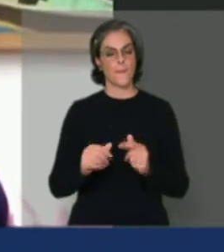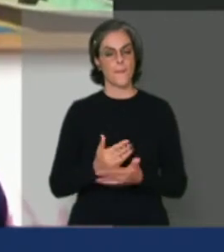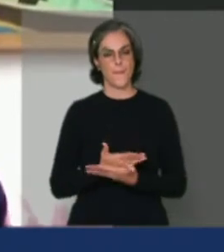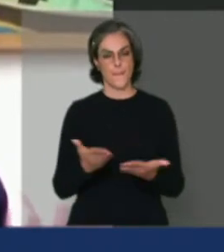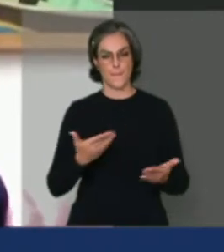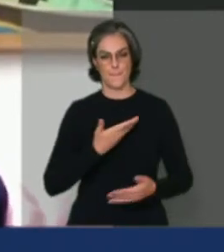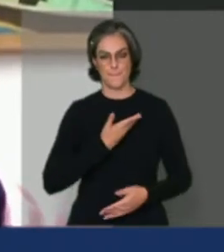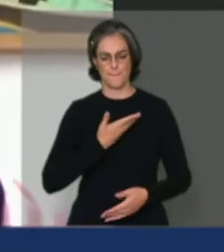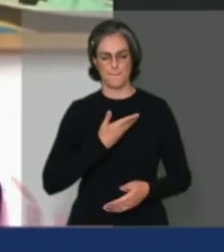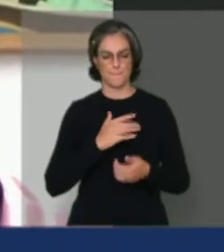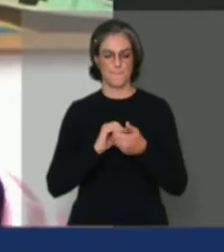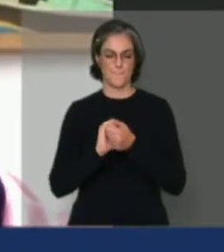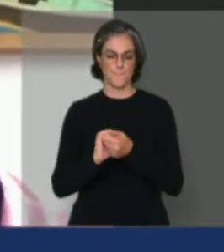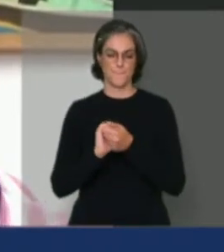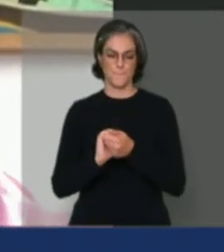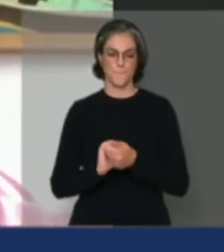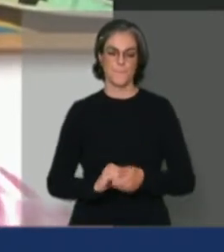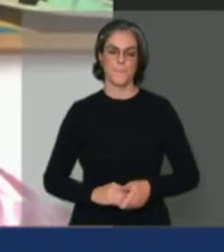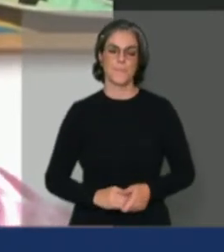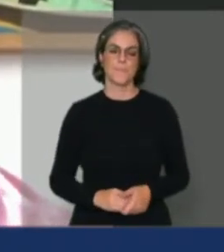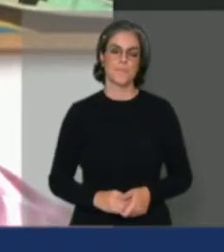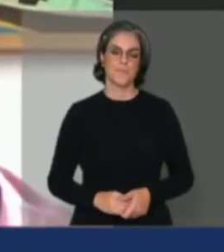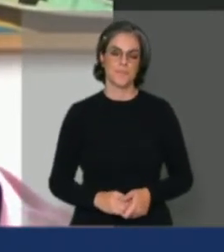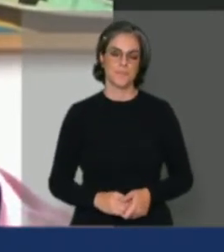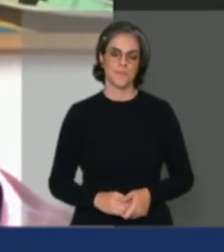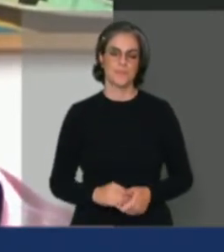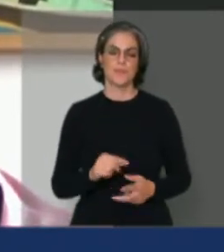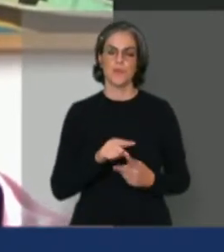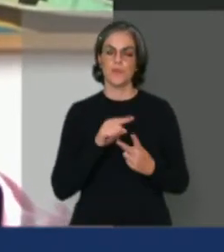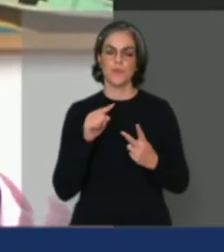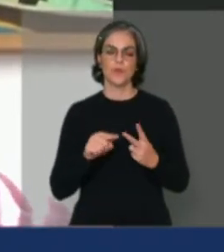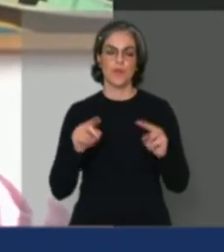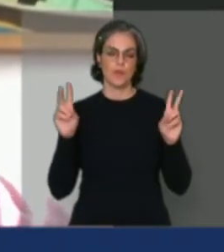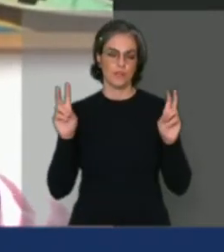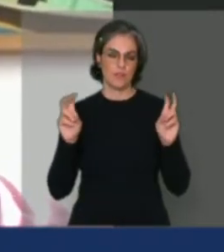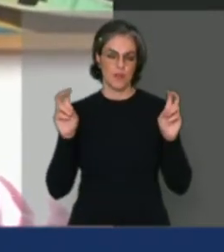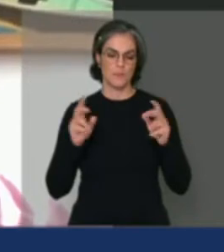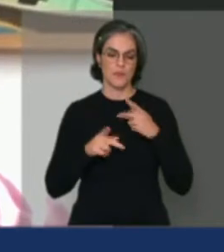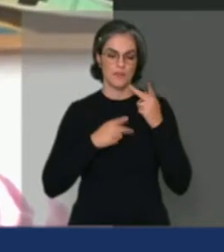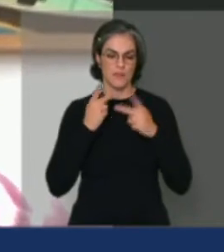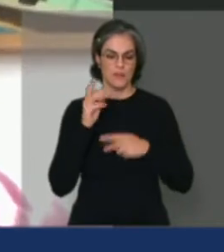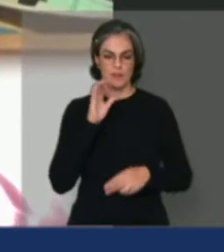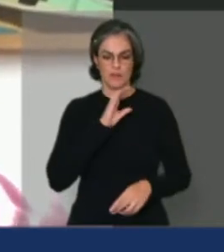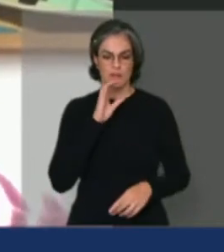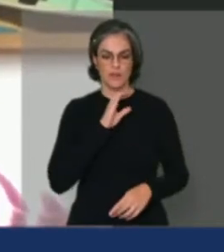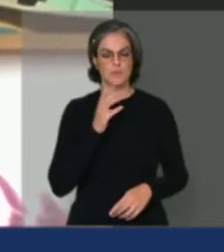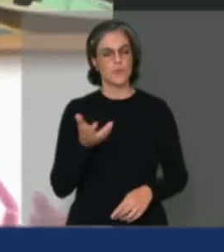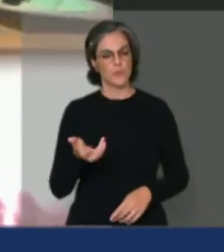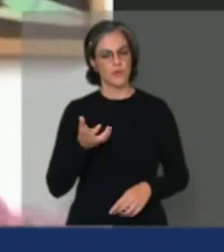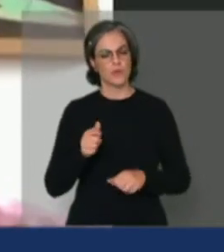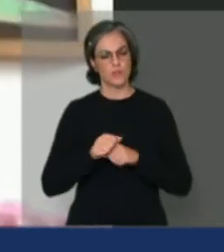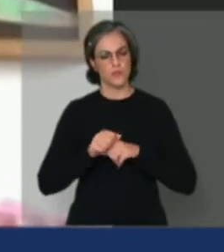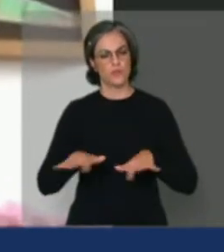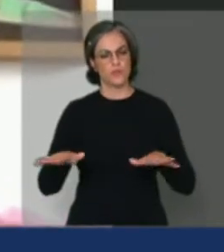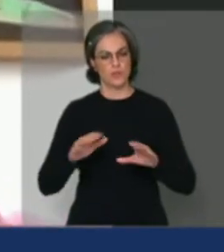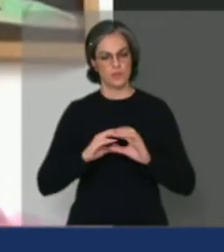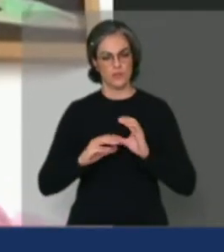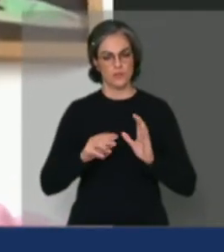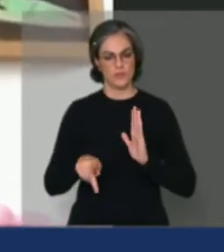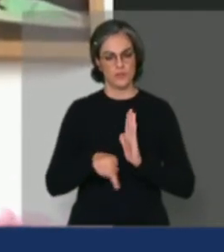JOÃO DANIEL. -- [DEPUTADO]: MUITO OBRIGADO, SENHOR PRESIDENTE, EDUARDO BISMARCK E DEMAIS COLEGAS, DOIS ASSUNTOS PARA SEREM REGISTRADOS NA VOZ DO